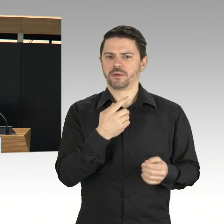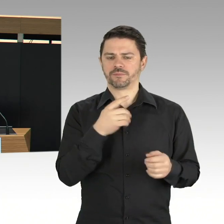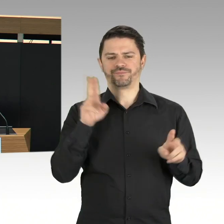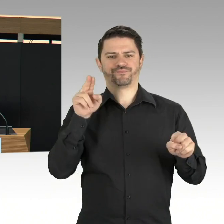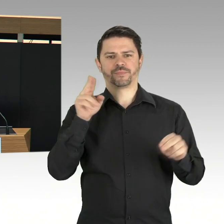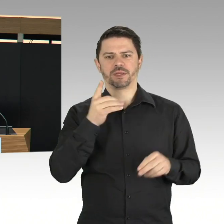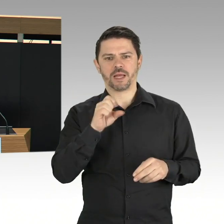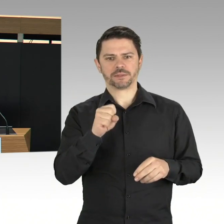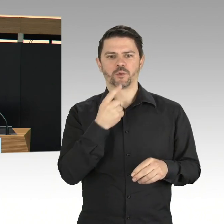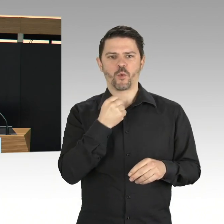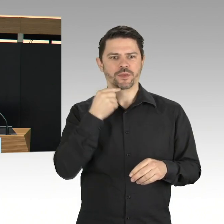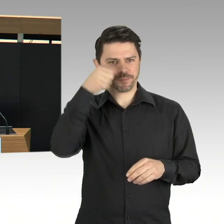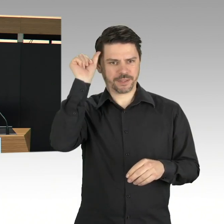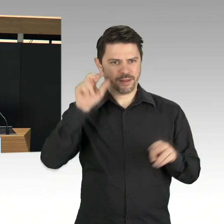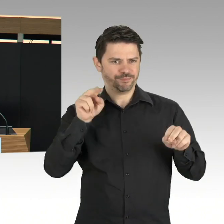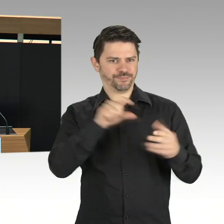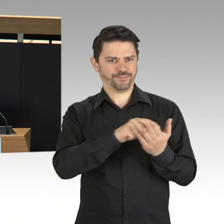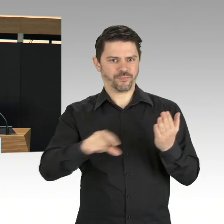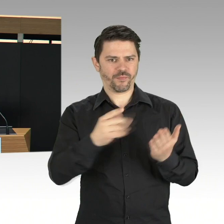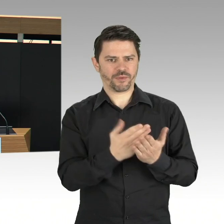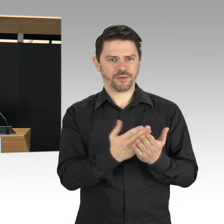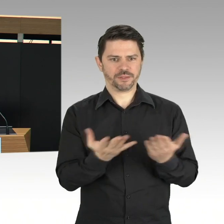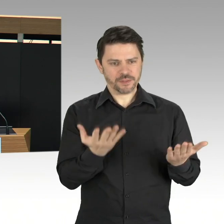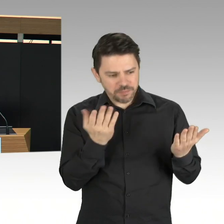also einem zentralen Problem vieler Menschen in den Städten weltweit,